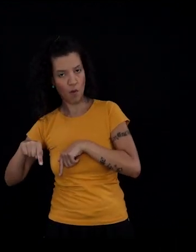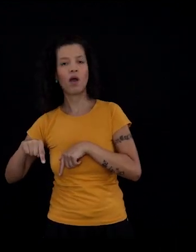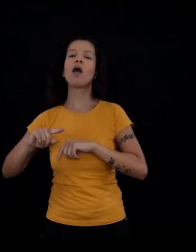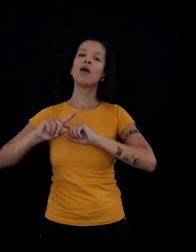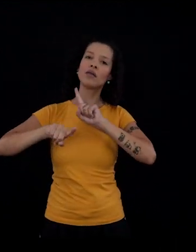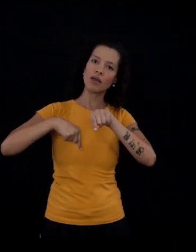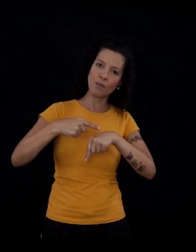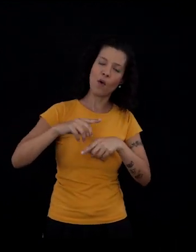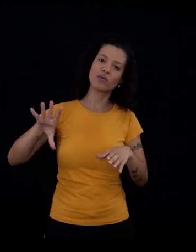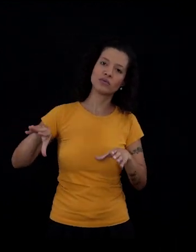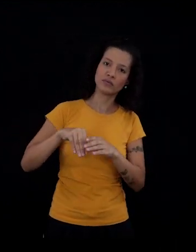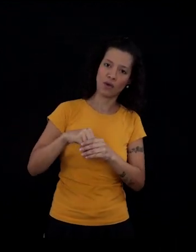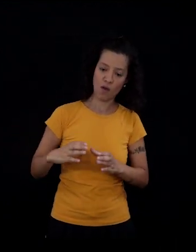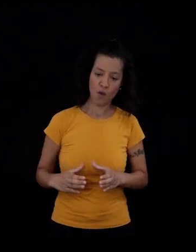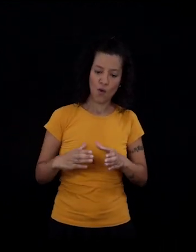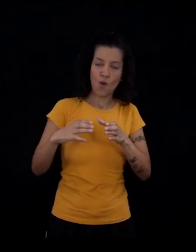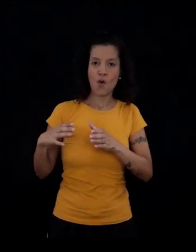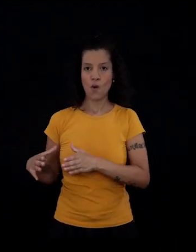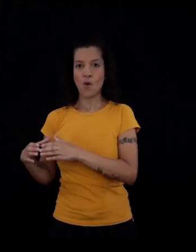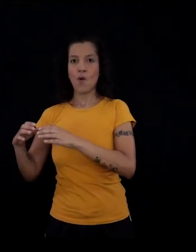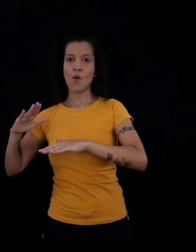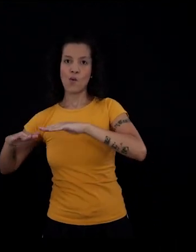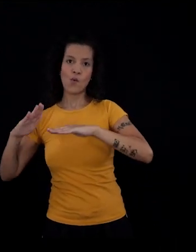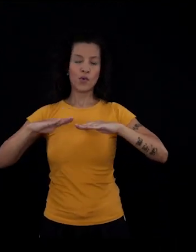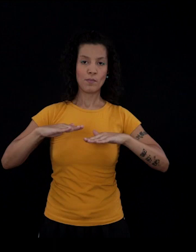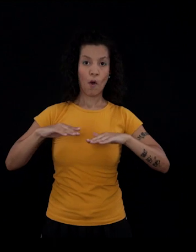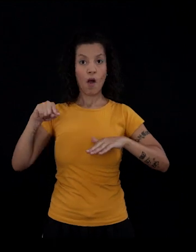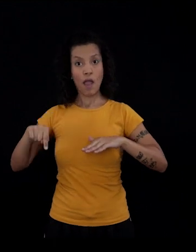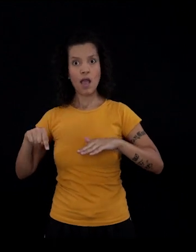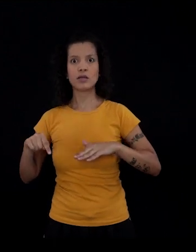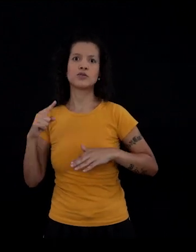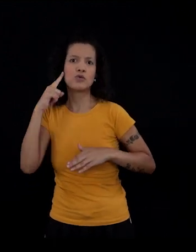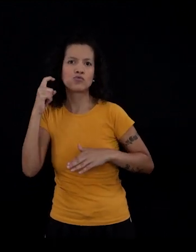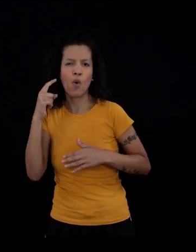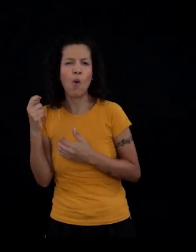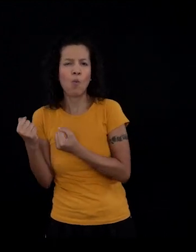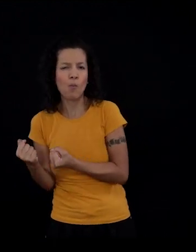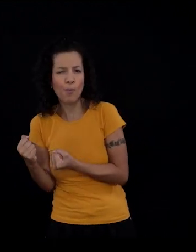e depois introduzimos outro curimbó, ficaram dois, um mais grave e outro mais agudo